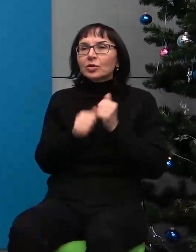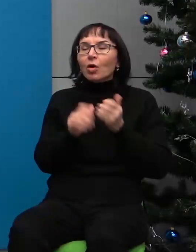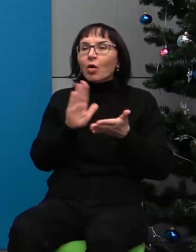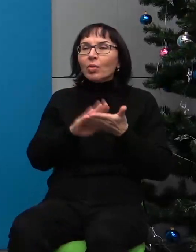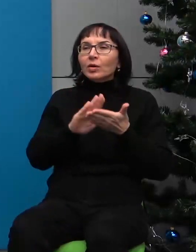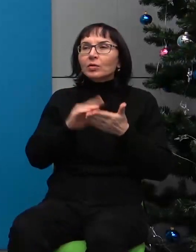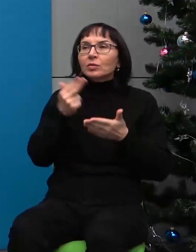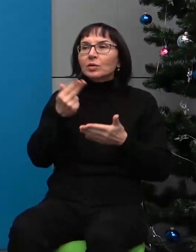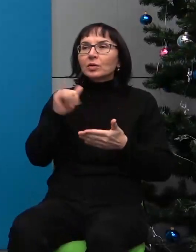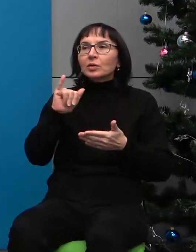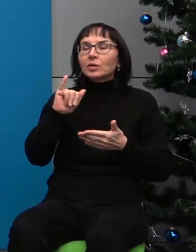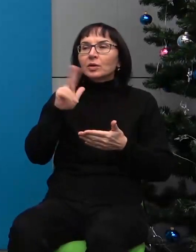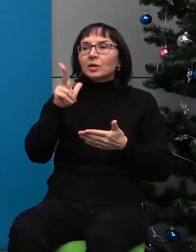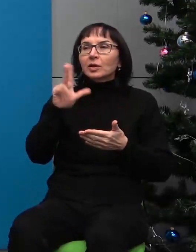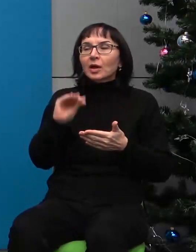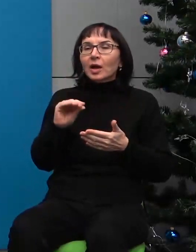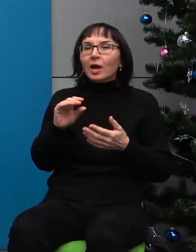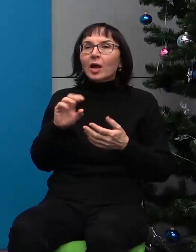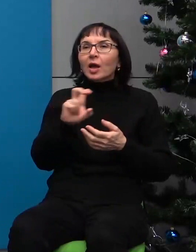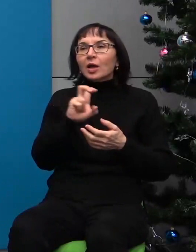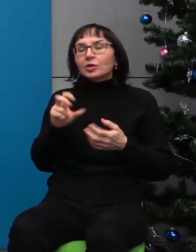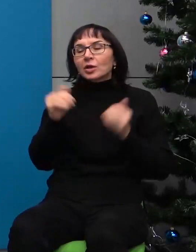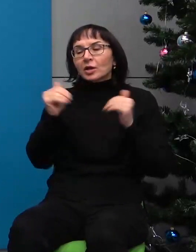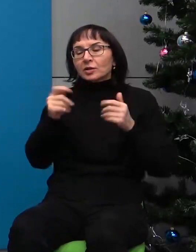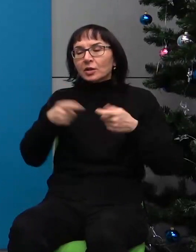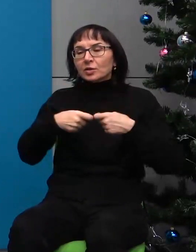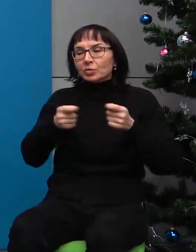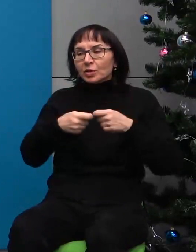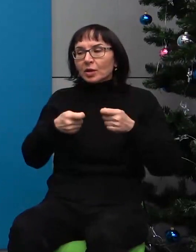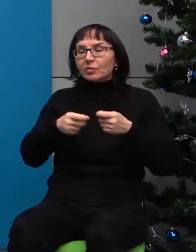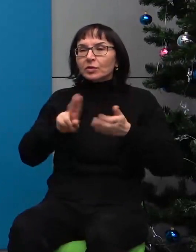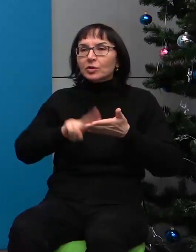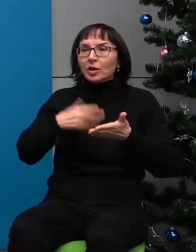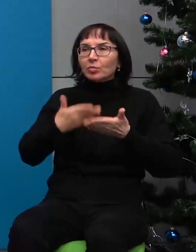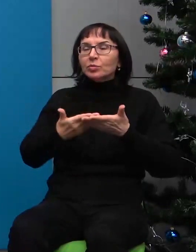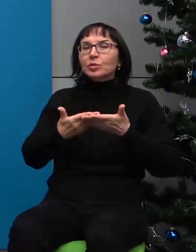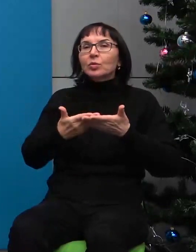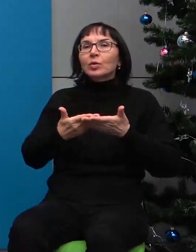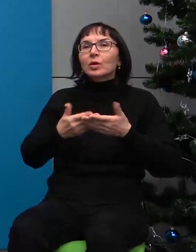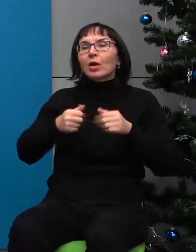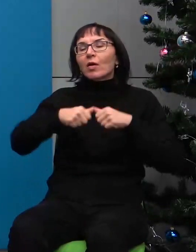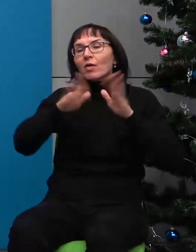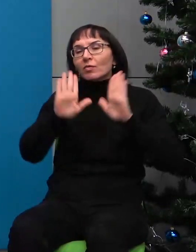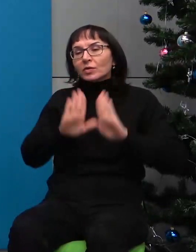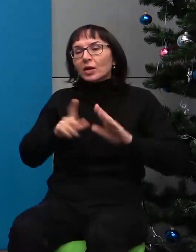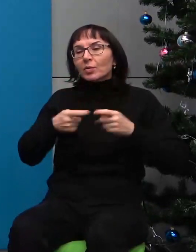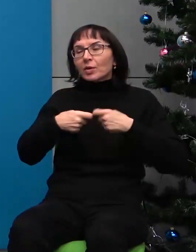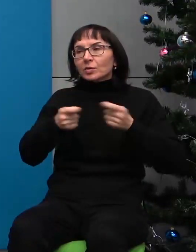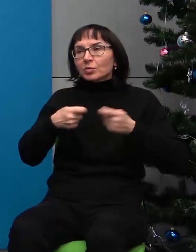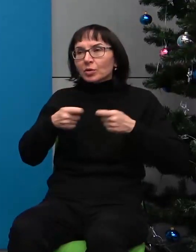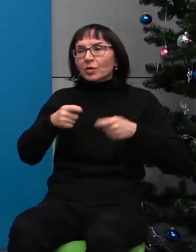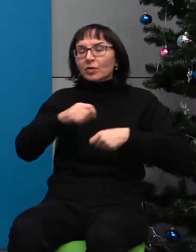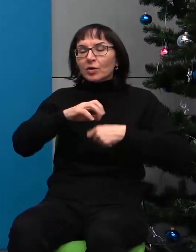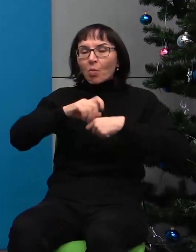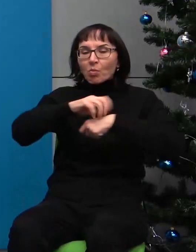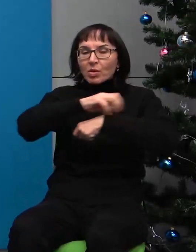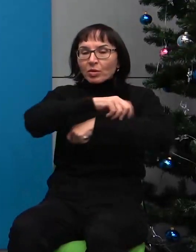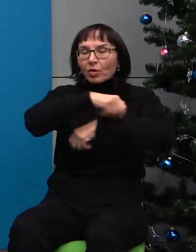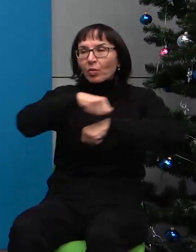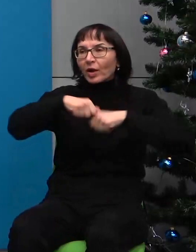czy pan chce się sprzedawać. Czy pan chce być w koszu w Biedronce, zawsze ta książka będzie w Biedronce za miesiąc. Każdej w Polsce.